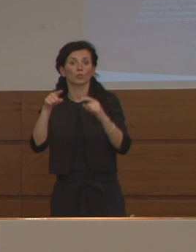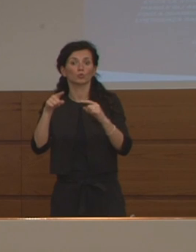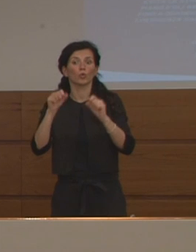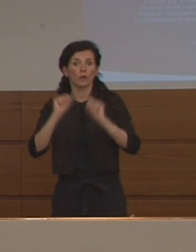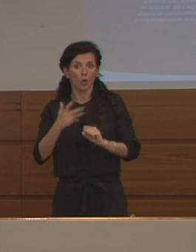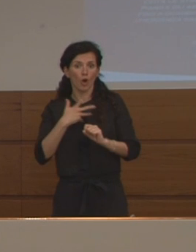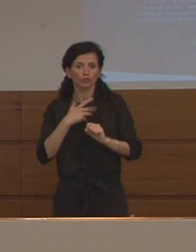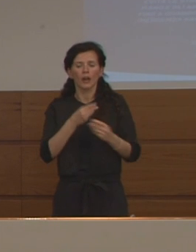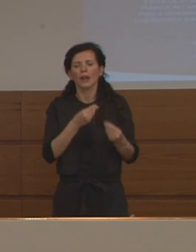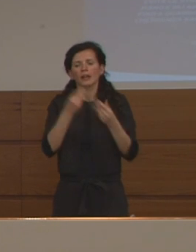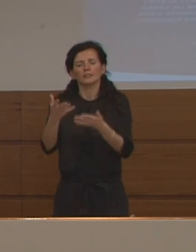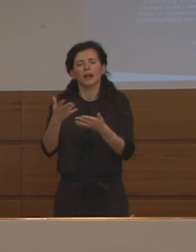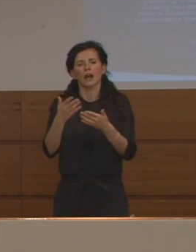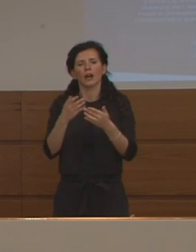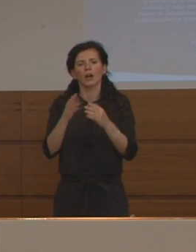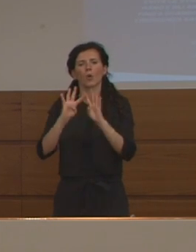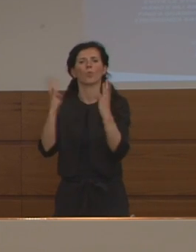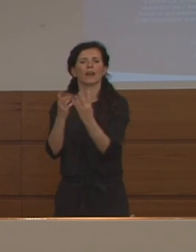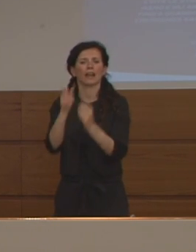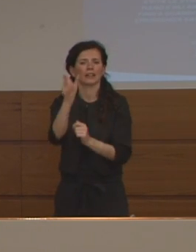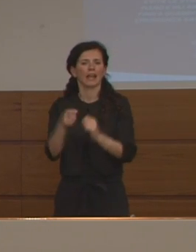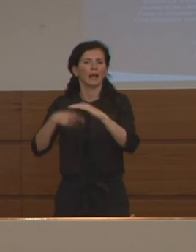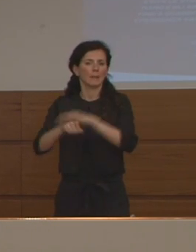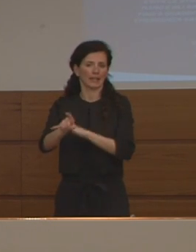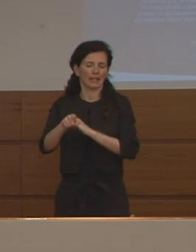garantire la quarantena da parte dei migranti.